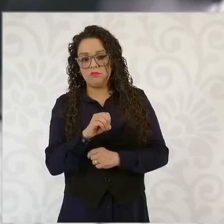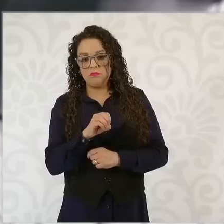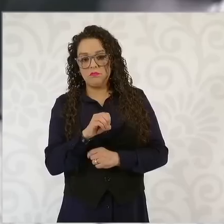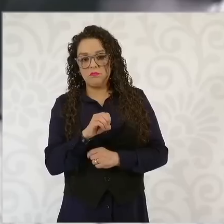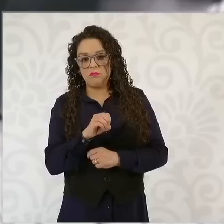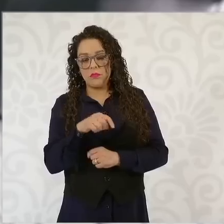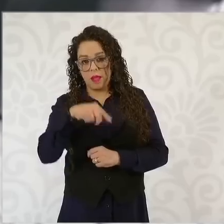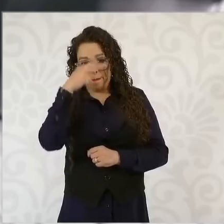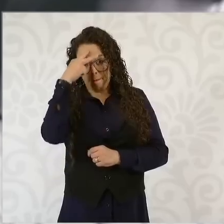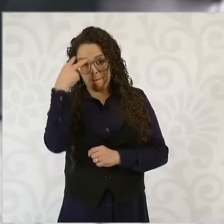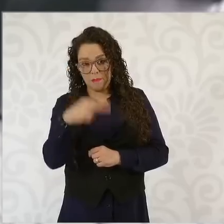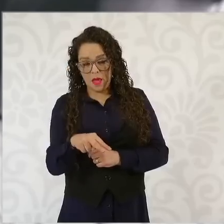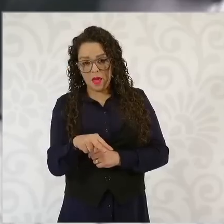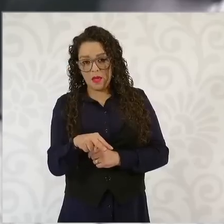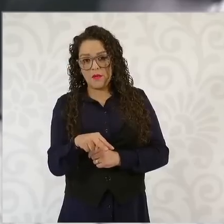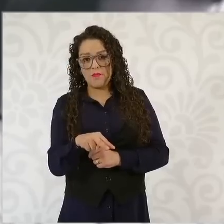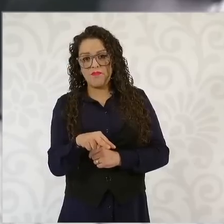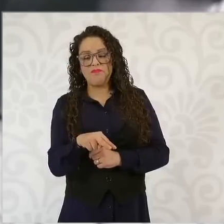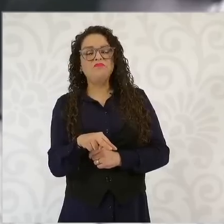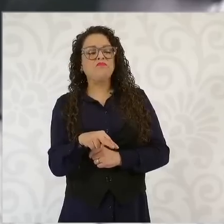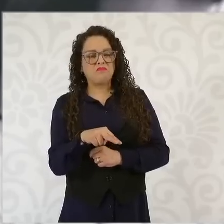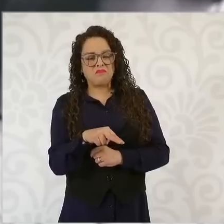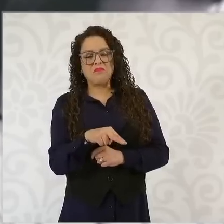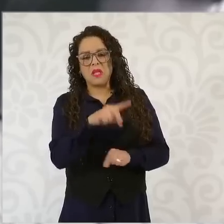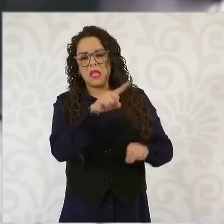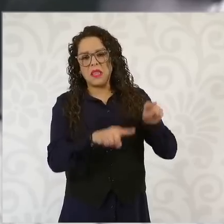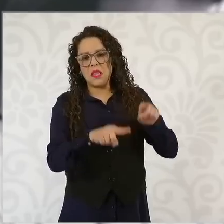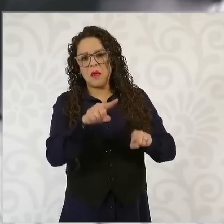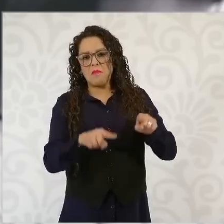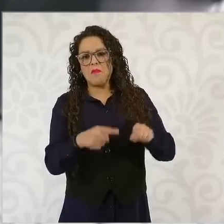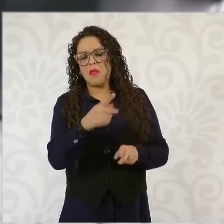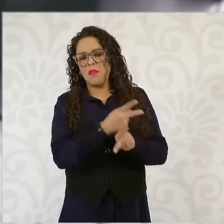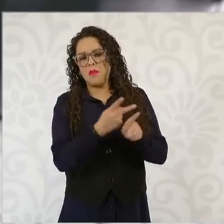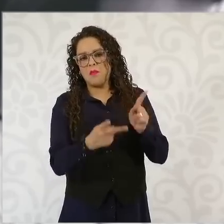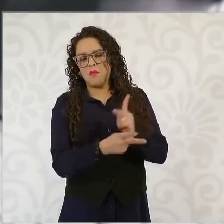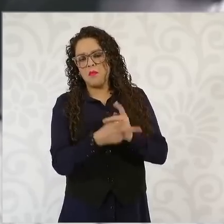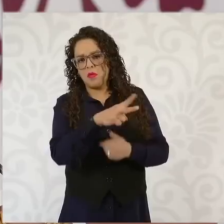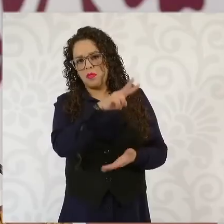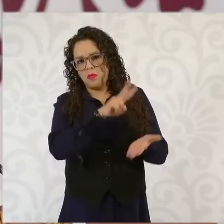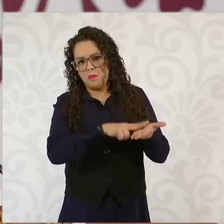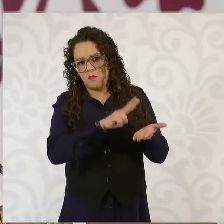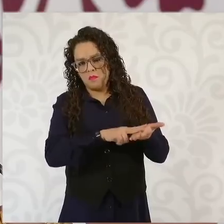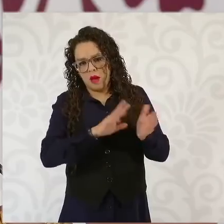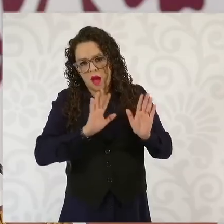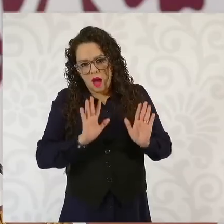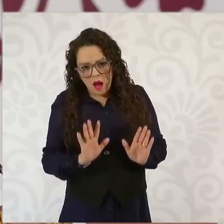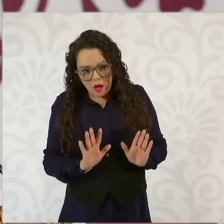México sin los aranales per sé que habitualmente se lleva a cabo pero yo creo que este es un tema